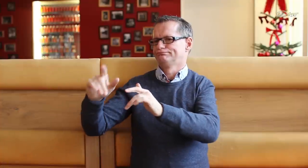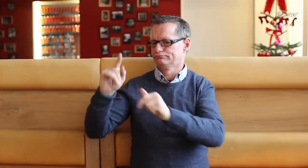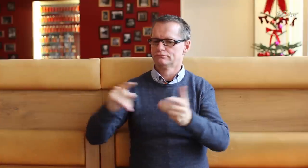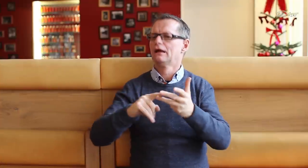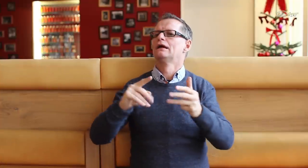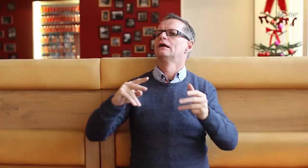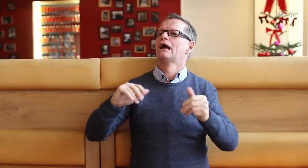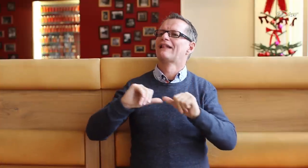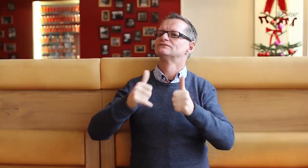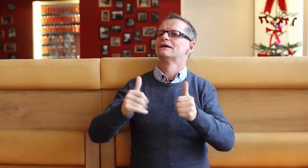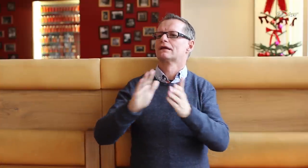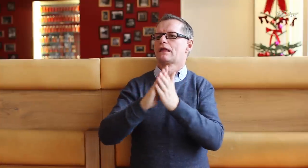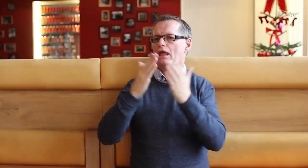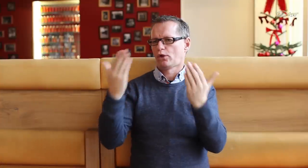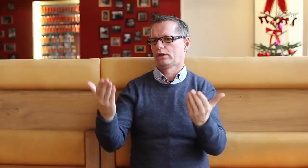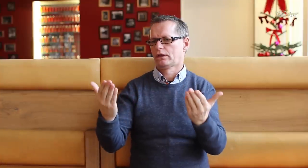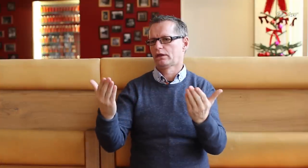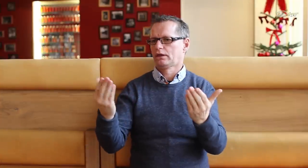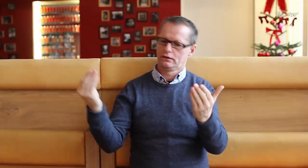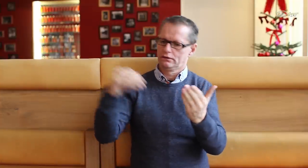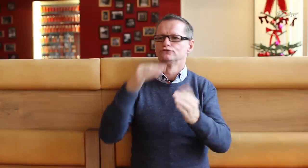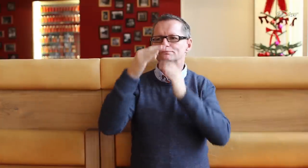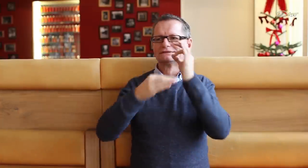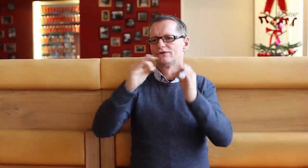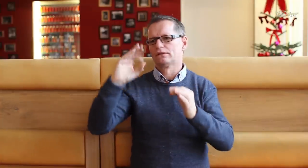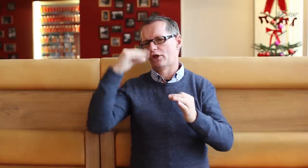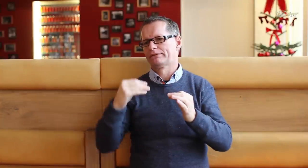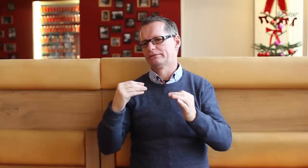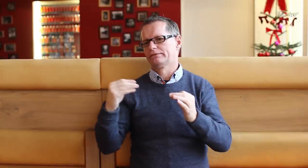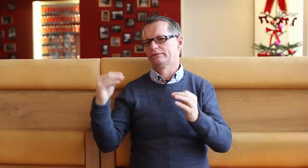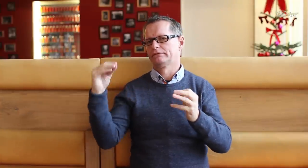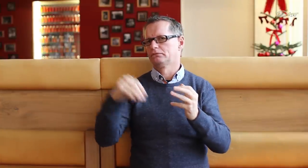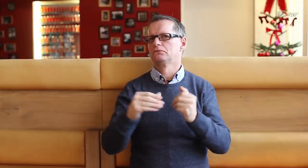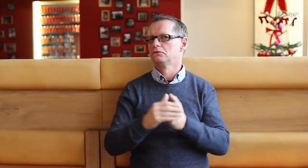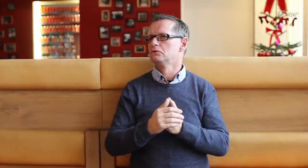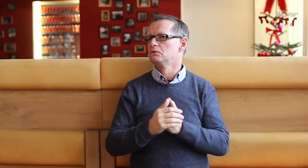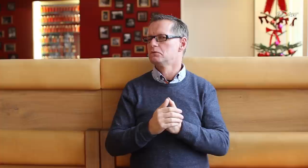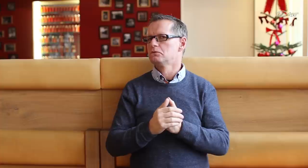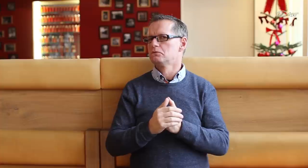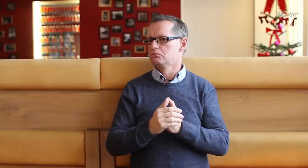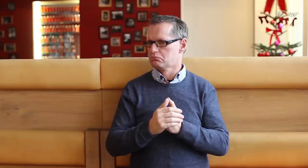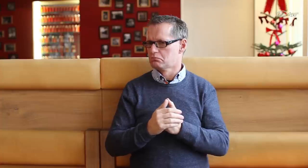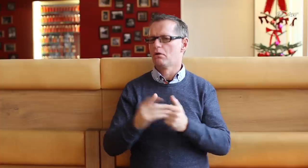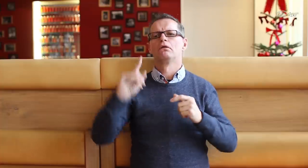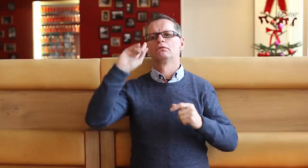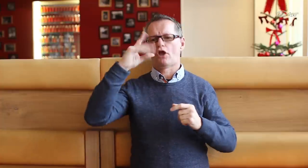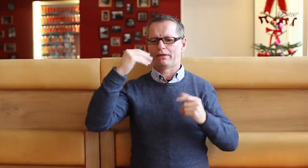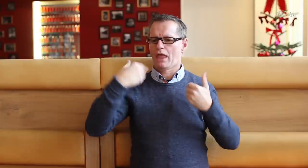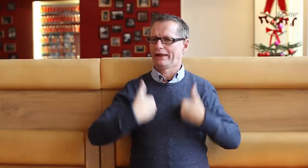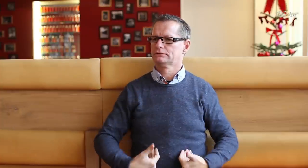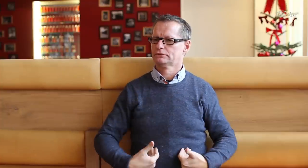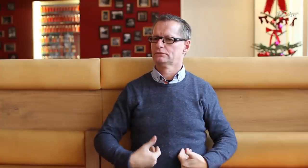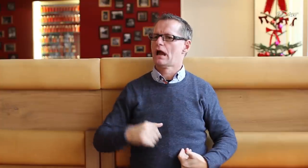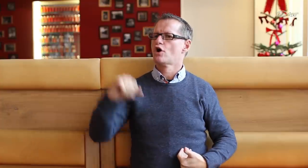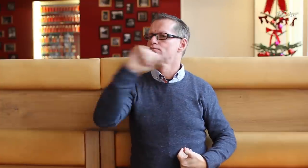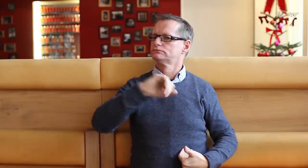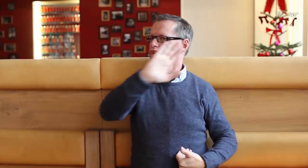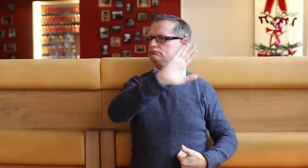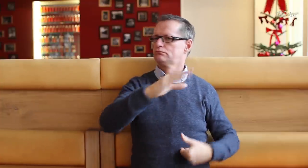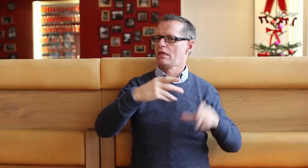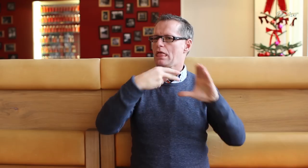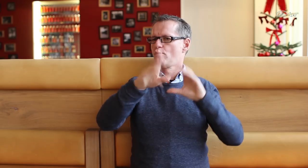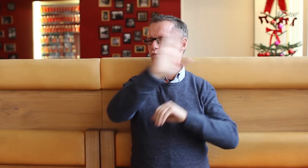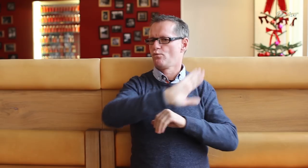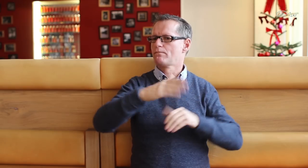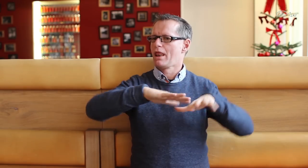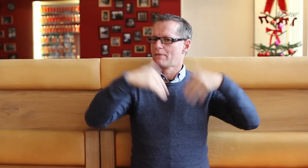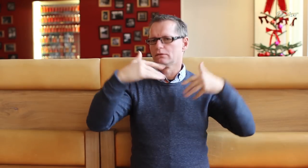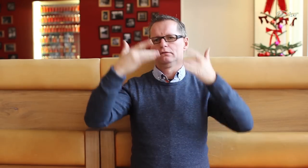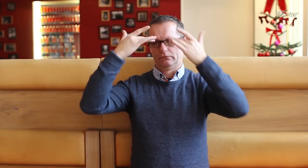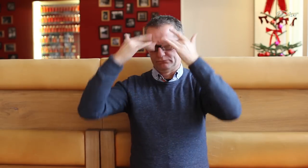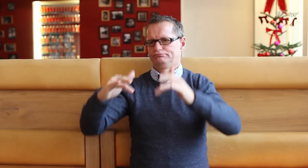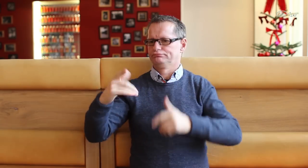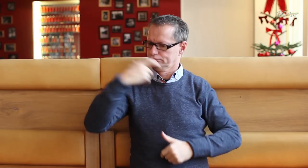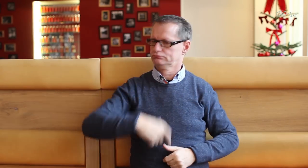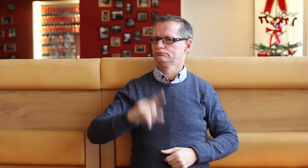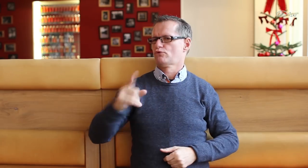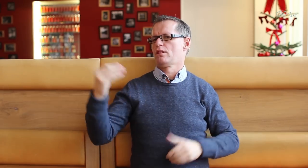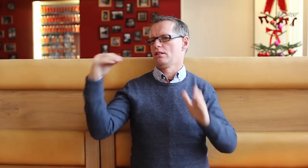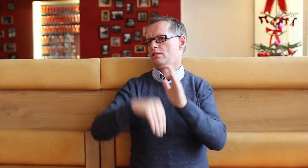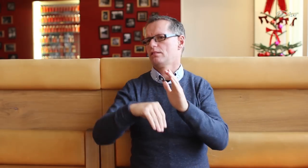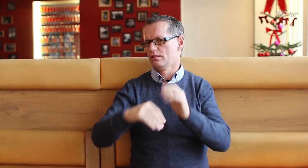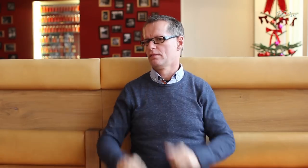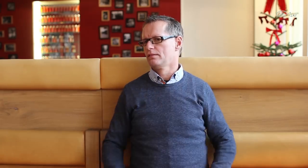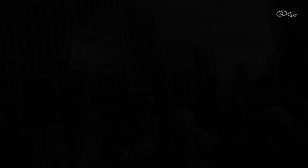Angebote für Taubblinde im Hilfsmittelkatalog. Taubblindheit soll in der EU durch das EU-Parlament anerkannt werden.